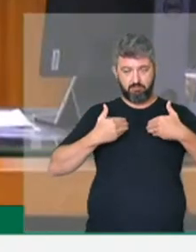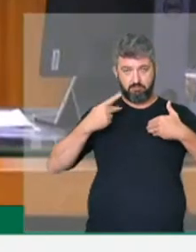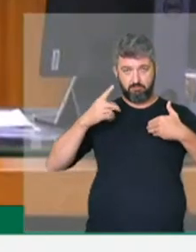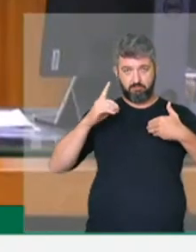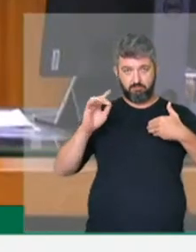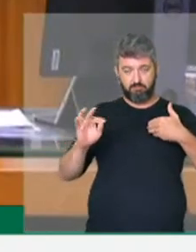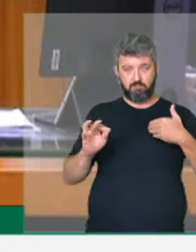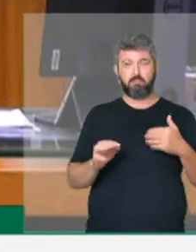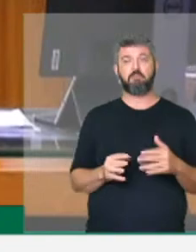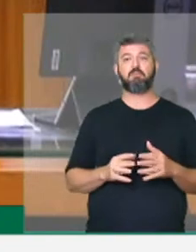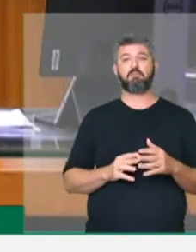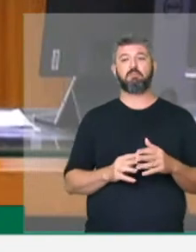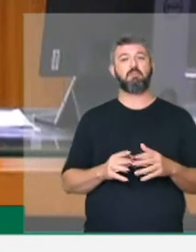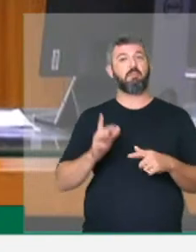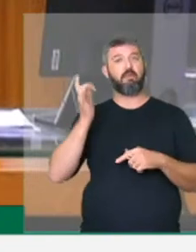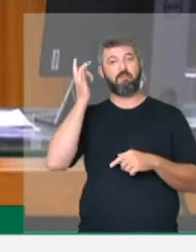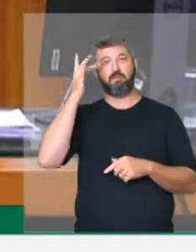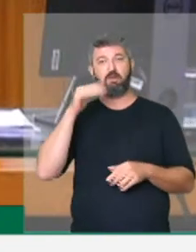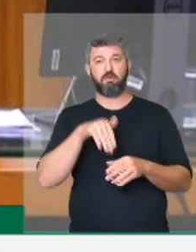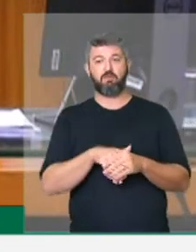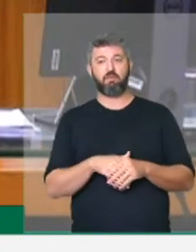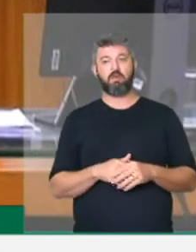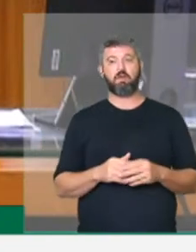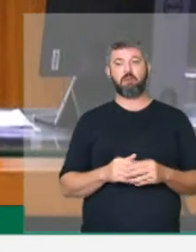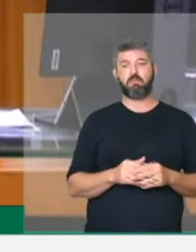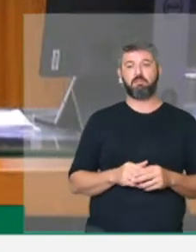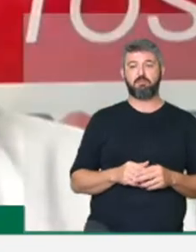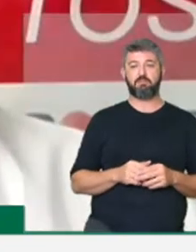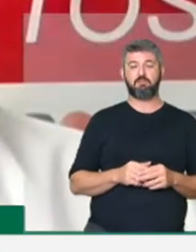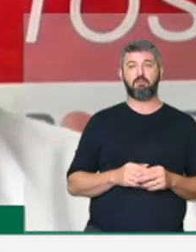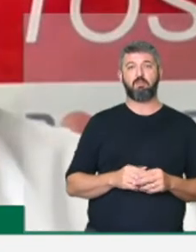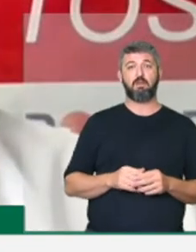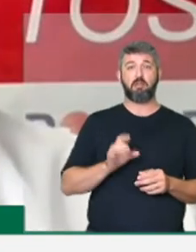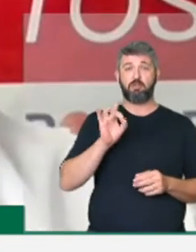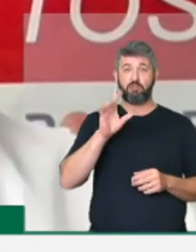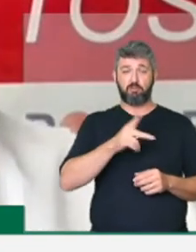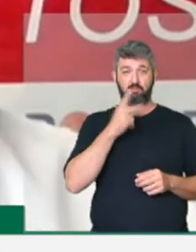NO SEU SISTEMA PARA REGISTRAR. -- [PRESIDENTE]: DEVE SER NO SISTEMA SÓ DO DEPUTADO. [DEPUTADO]: VOTOU COM O PDT. NESSA VOTAÇÃO AQUI